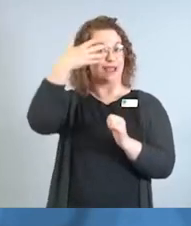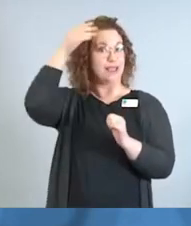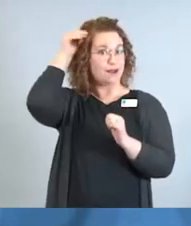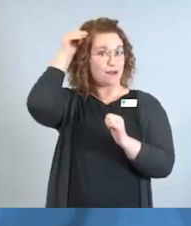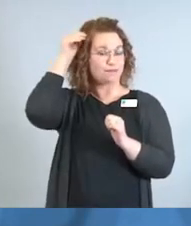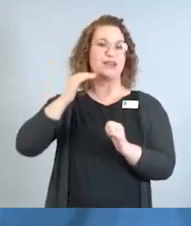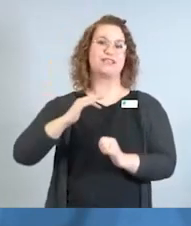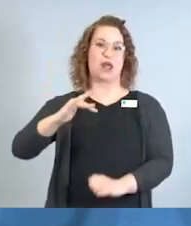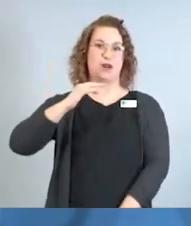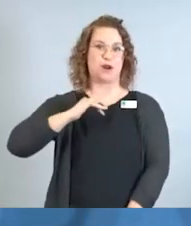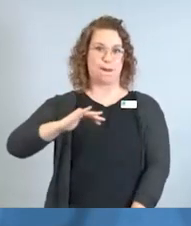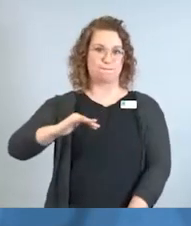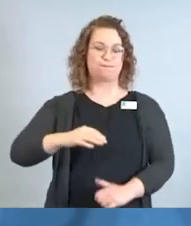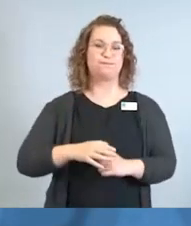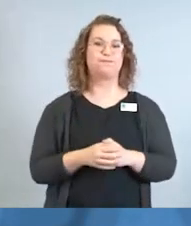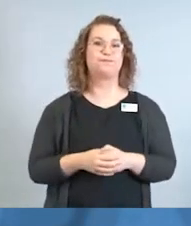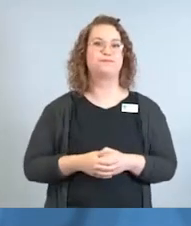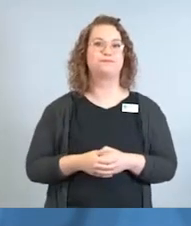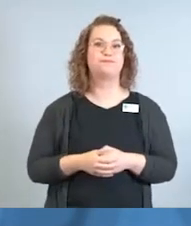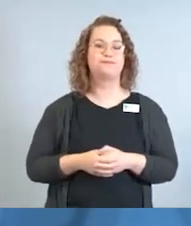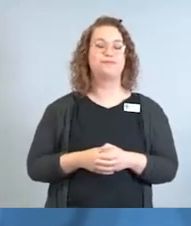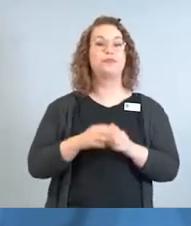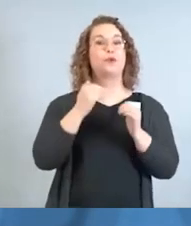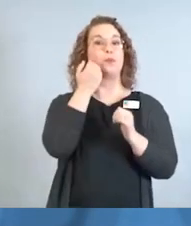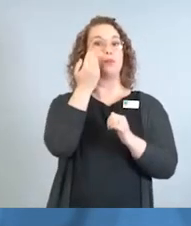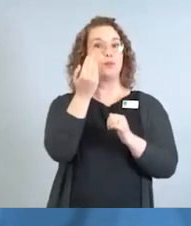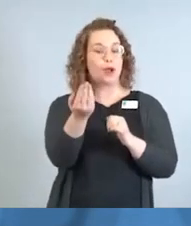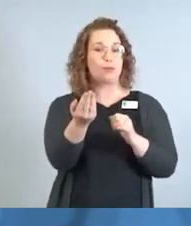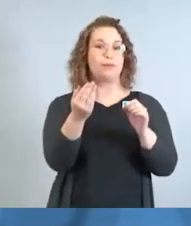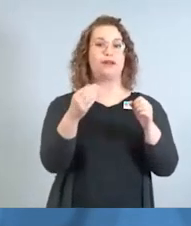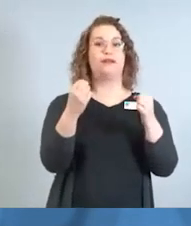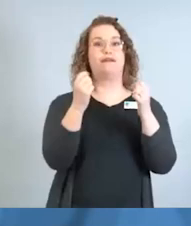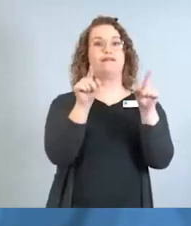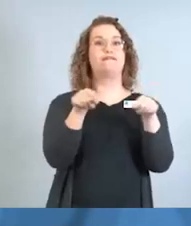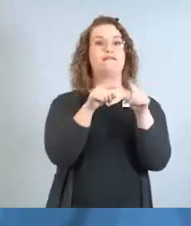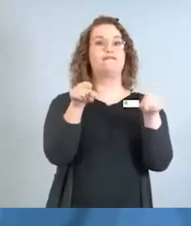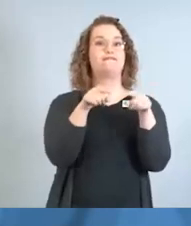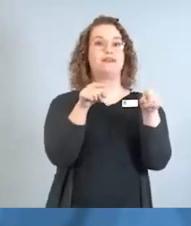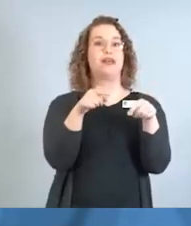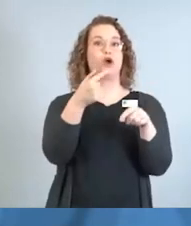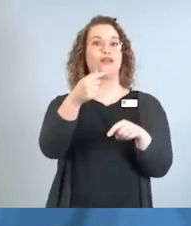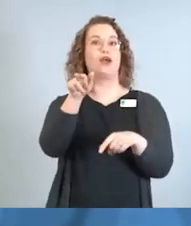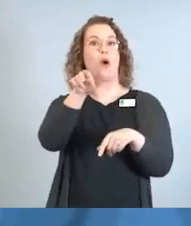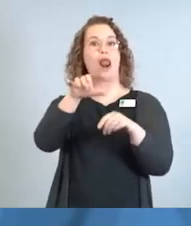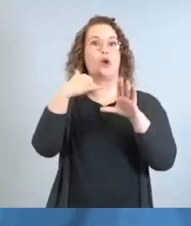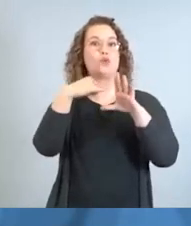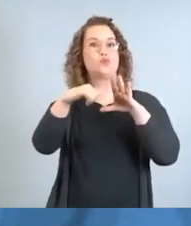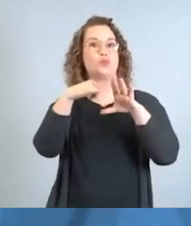Tilaisuuden tallenne lisätään myöhemmin suomeksi ja ruotsiksi tekstitettynä THL:n Youtube-kanavalle.